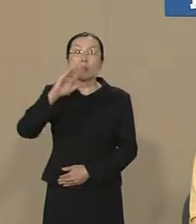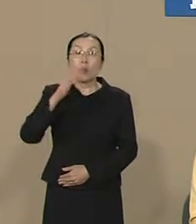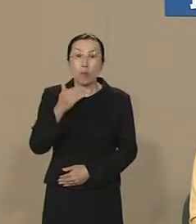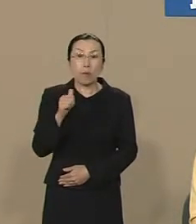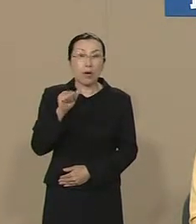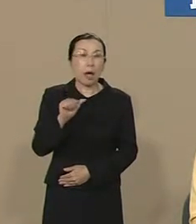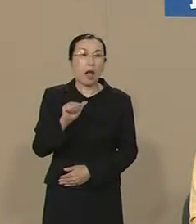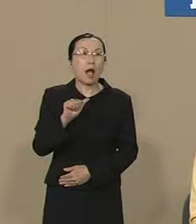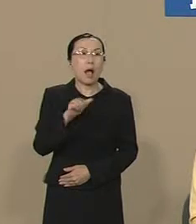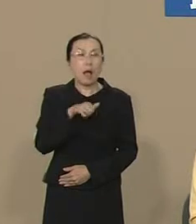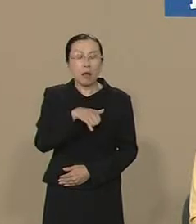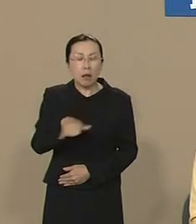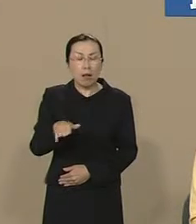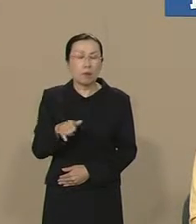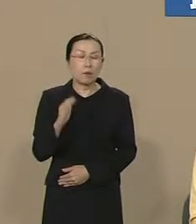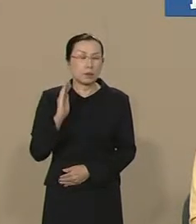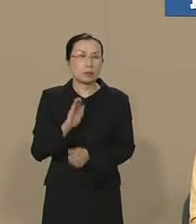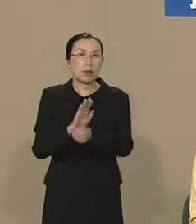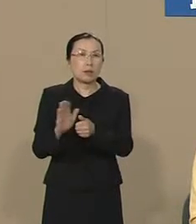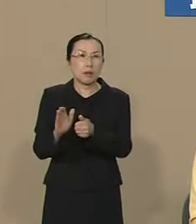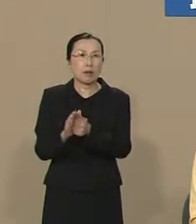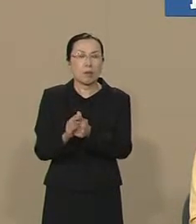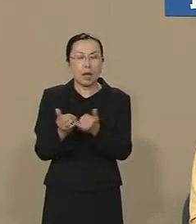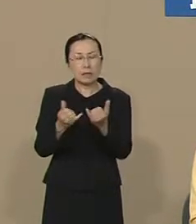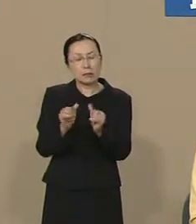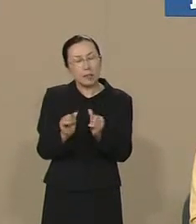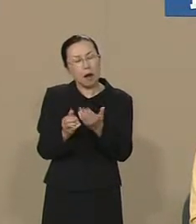社会保障については､ あまり熱心ではなく